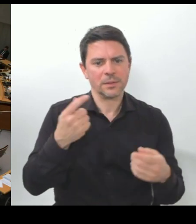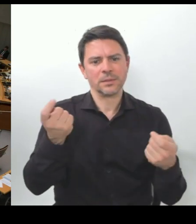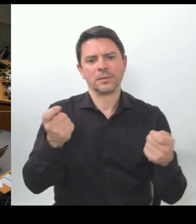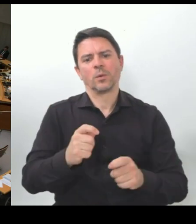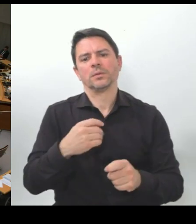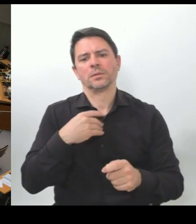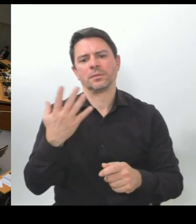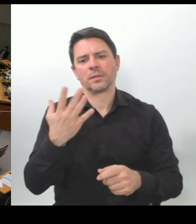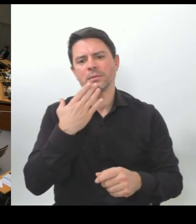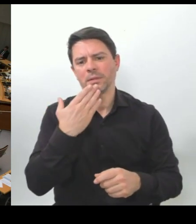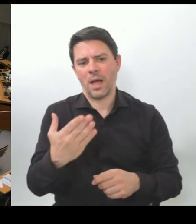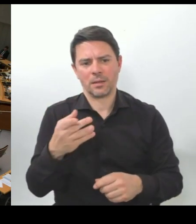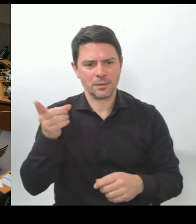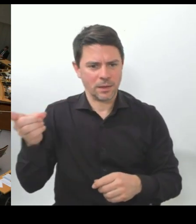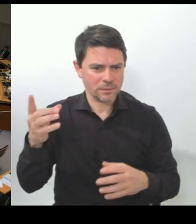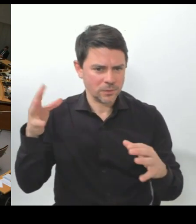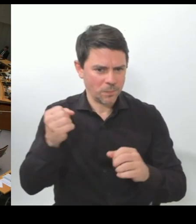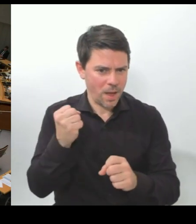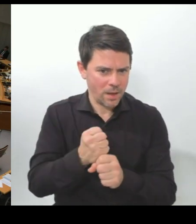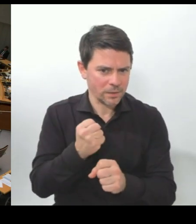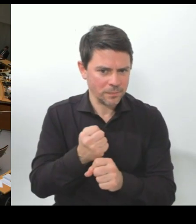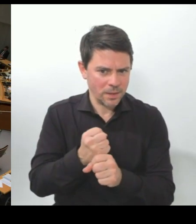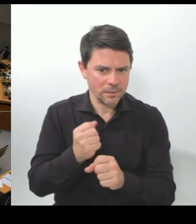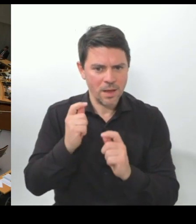Vielen Dank. Für die CDU Fraktion hat der Kollege Doktor Junge jetzt das Wort.(Rednerwechsel)